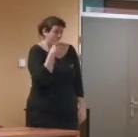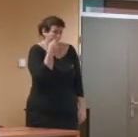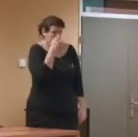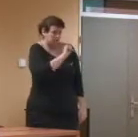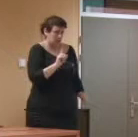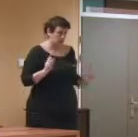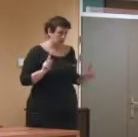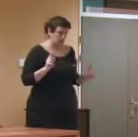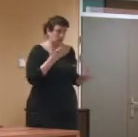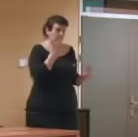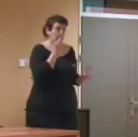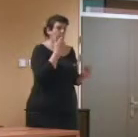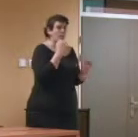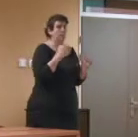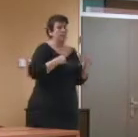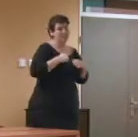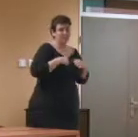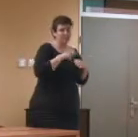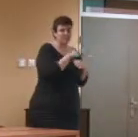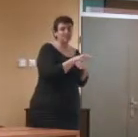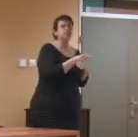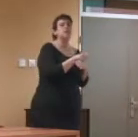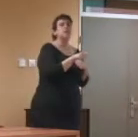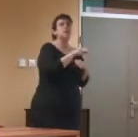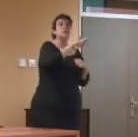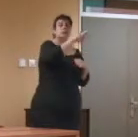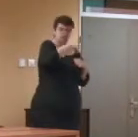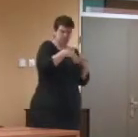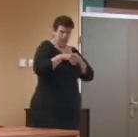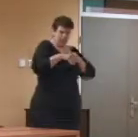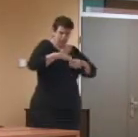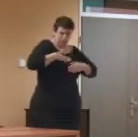Jose Luís Peñas, que es amigo mío, él escribió mi prólogo de "Tierra de saqueo", él es quien